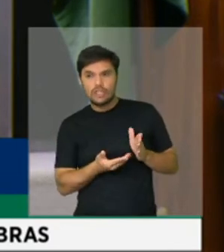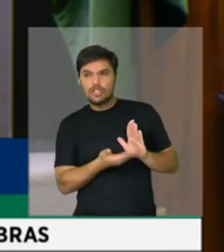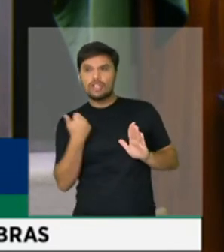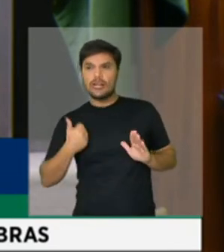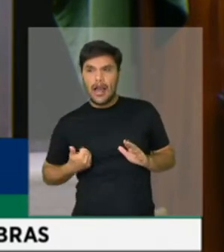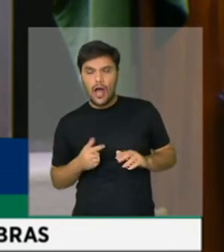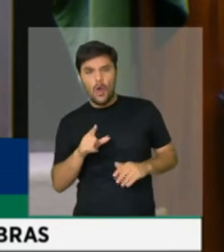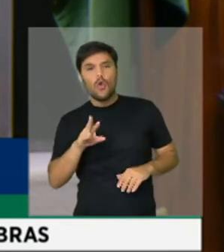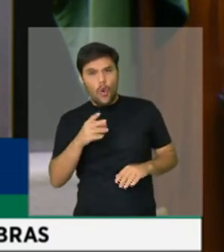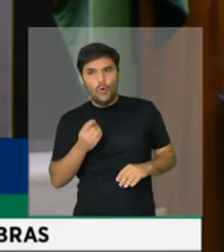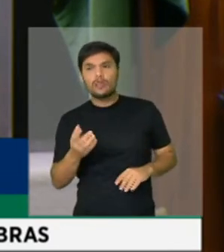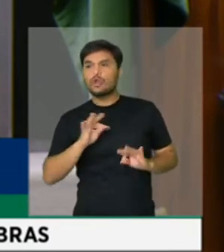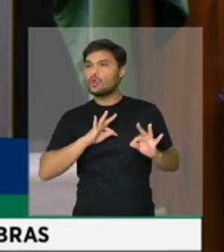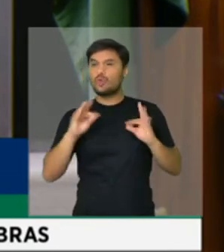TUCURUI? E OUTRAS GRANDES USINAS HIDRELÉTRICAS? FAÇO